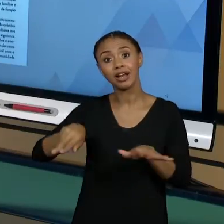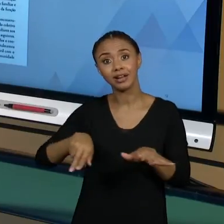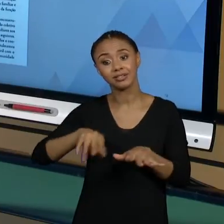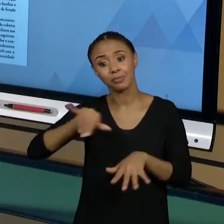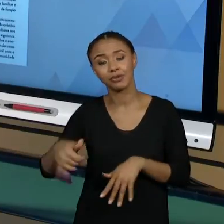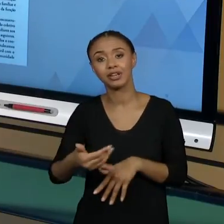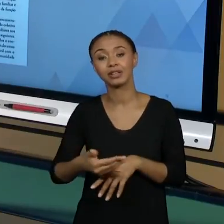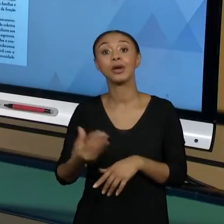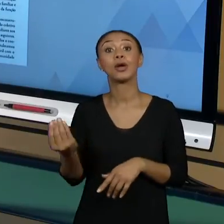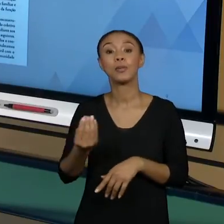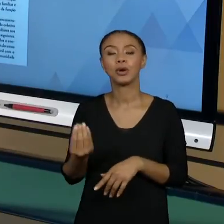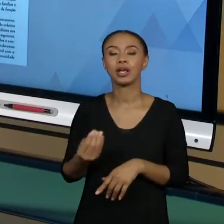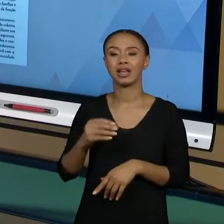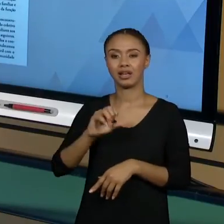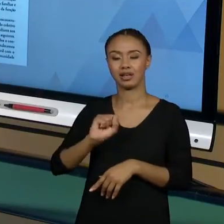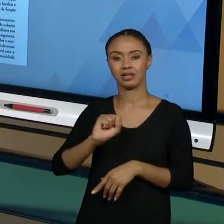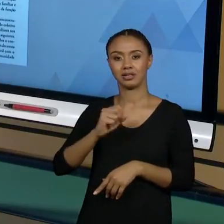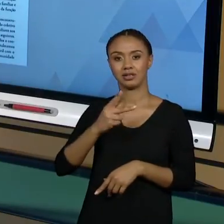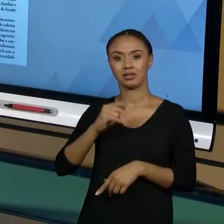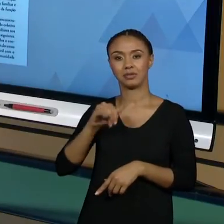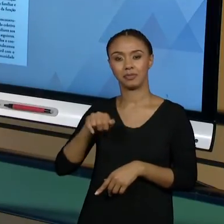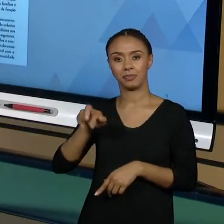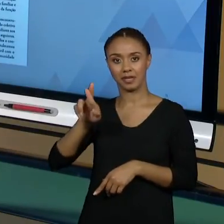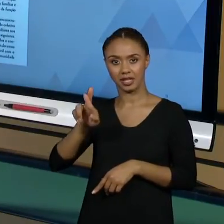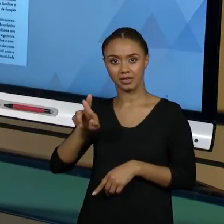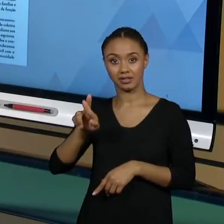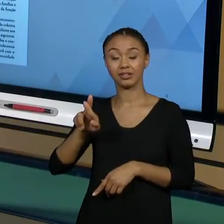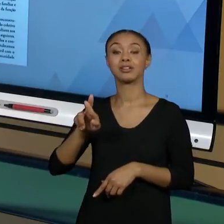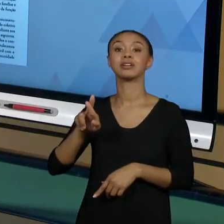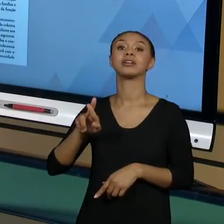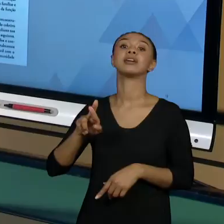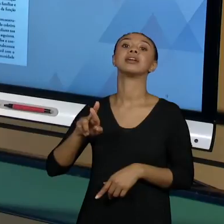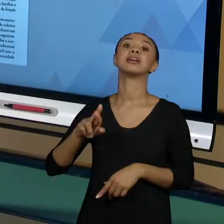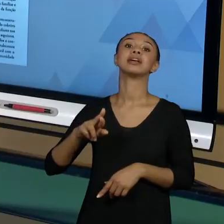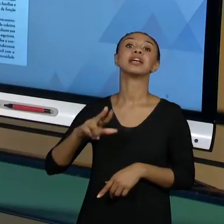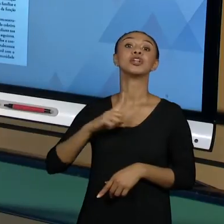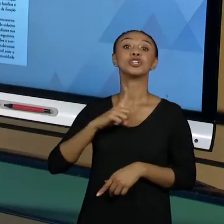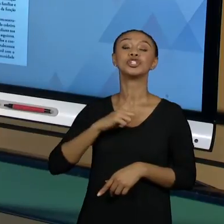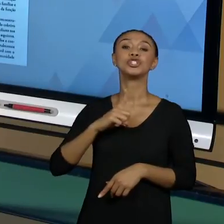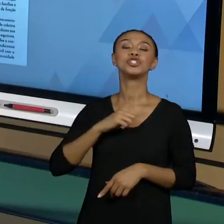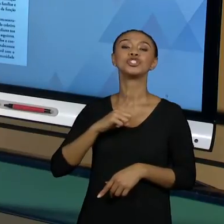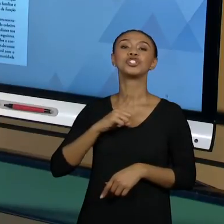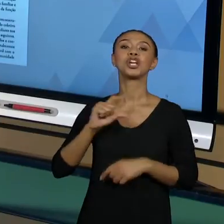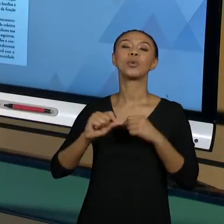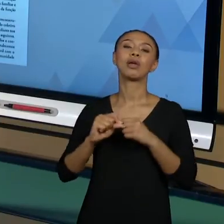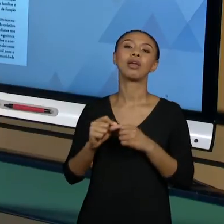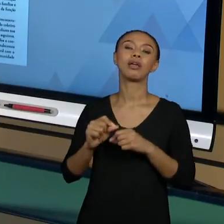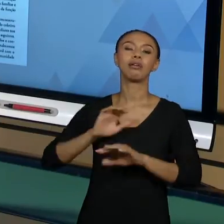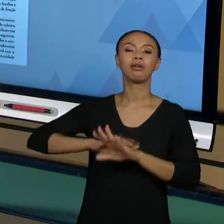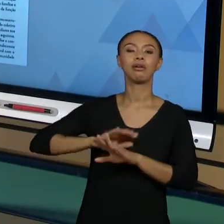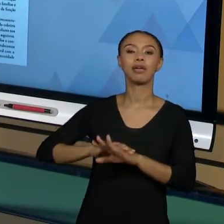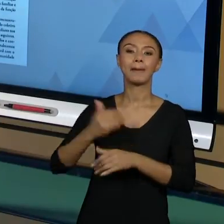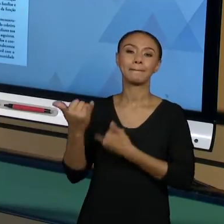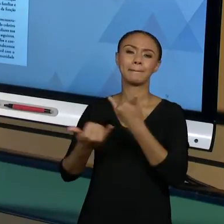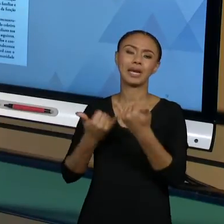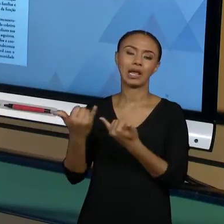O SPINNER ERA DEFENDIDO, ERA EXPLICADO COMO UMA BRINCADEIRA, UM APARELHINHO, UM BRINQUEDO QUE